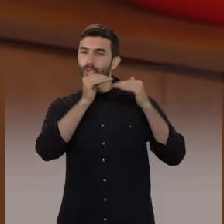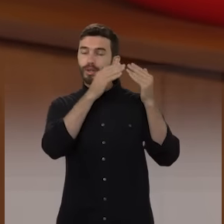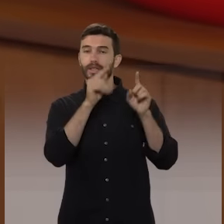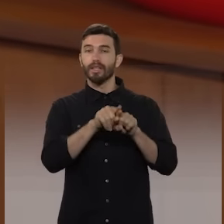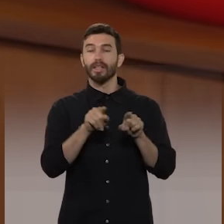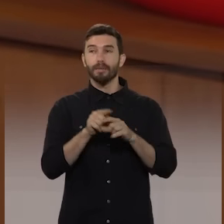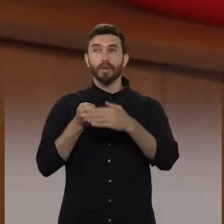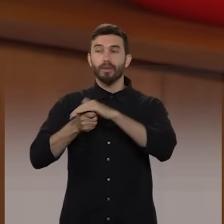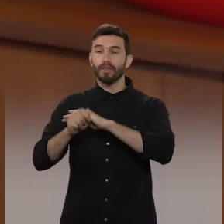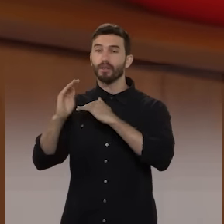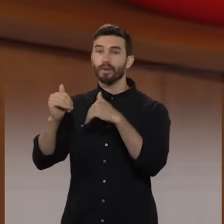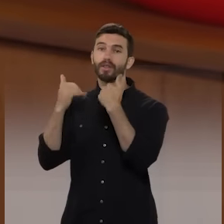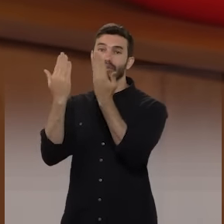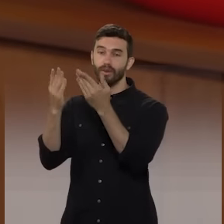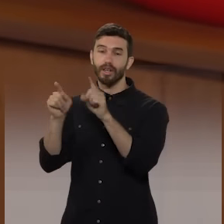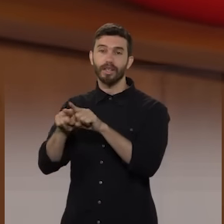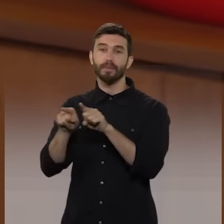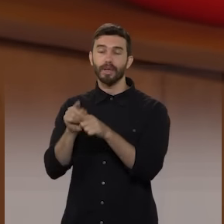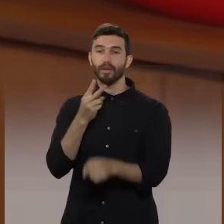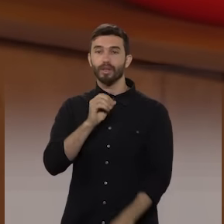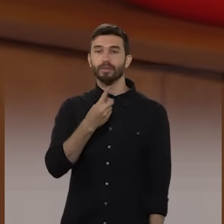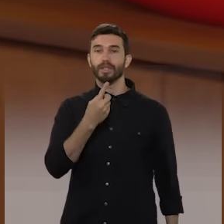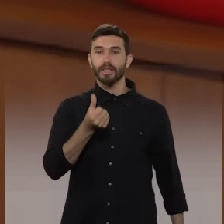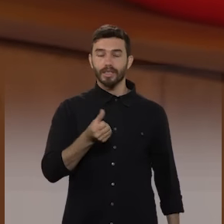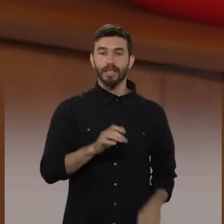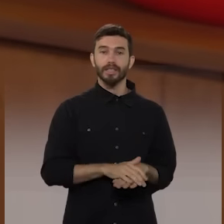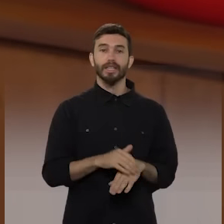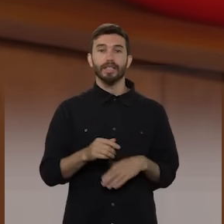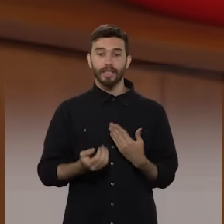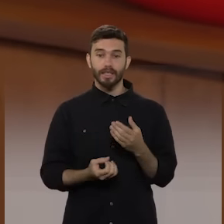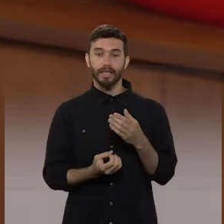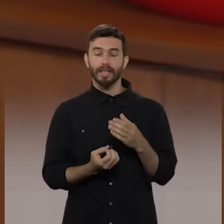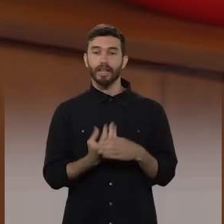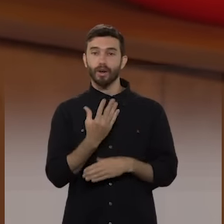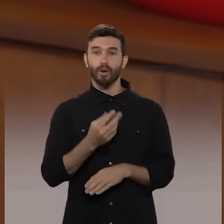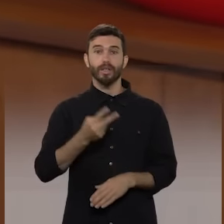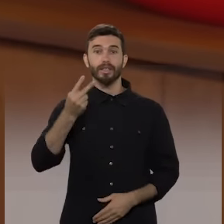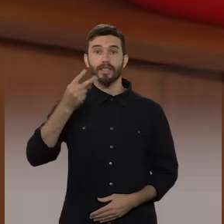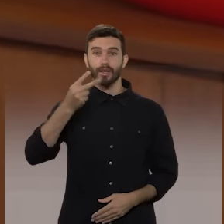2016, nós decidimos fazer uma duplicação da nossa planta no Brasil, fizemos a duplicação da planta,